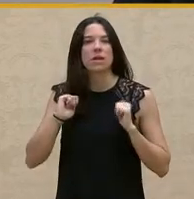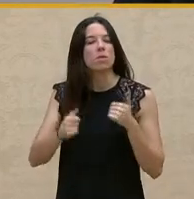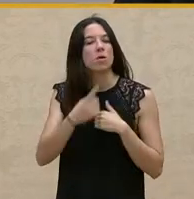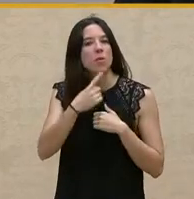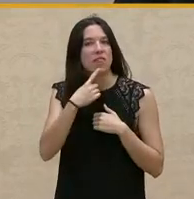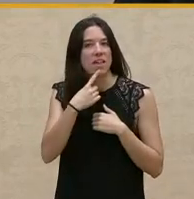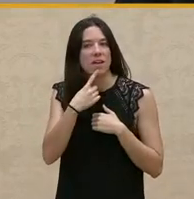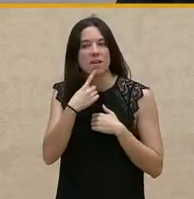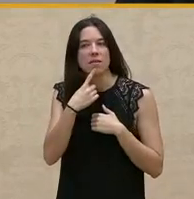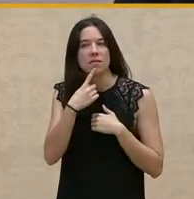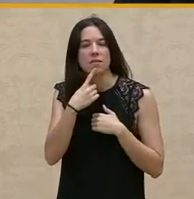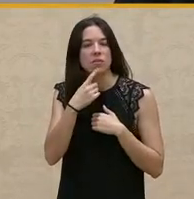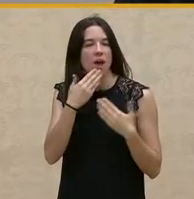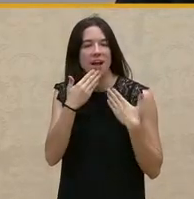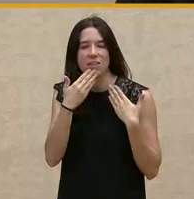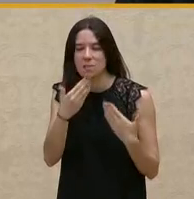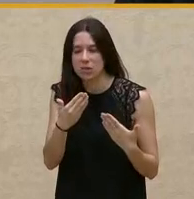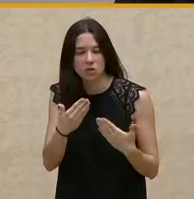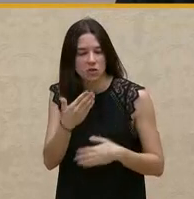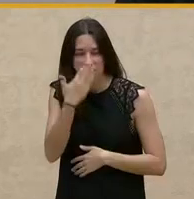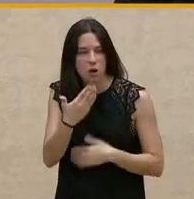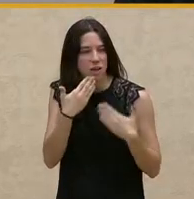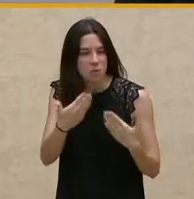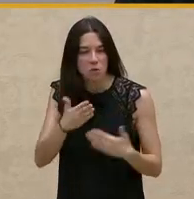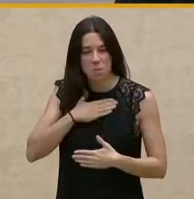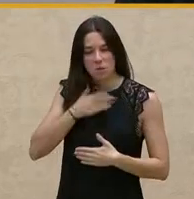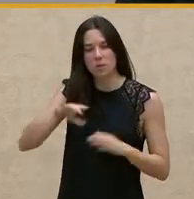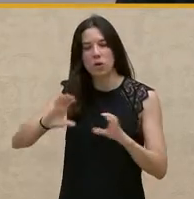otra manera, el profundo agradecimiento mío y de todo el colectivo de personas con sordoceguera